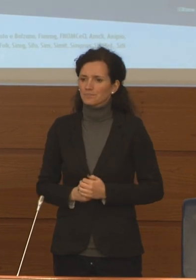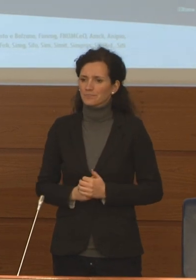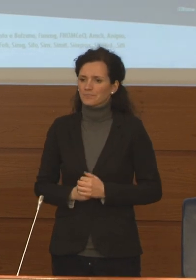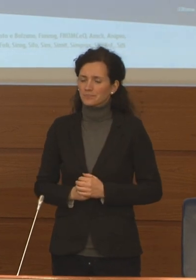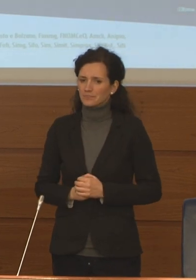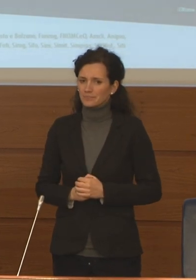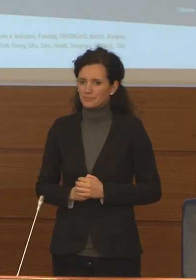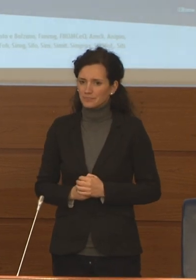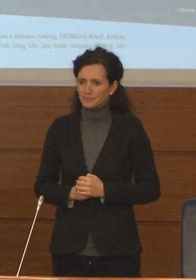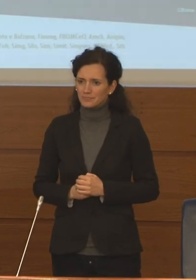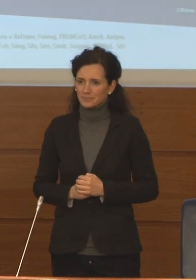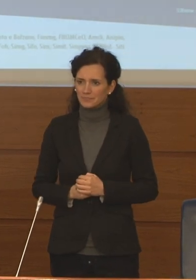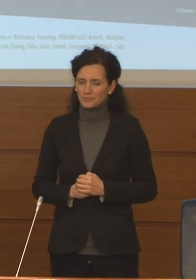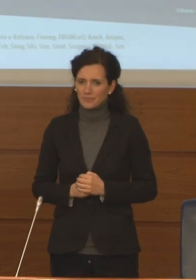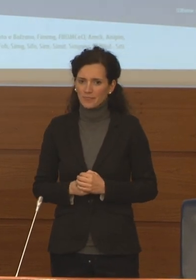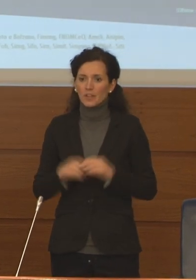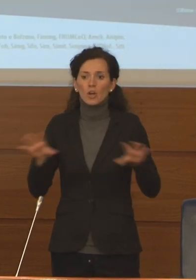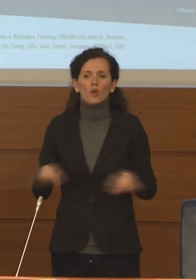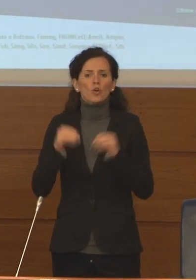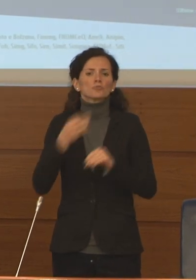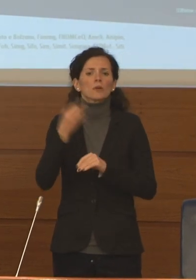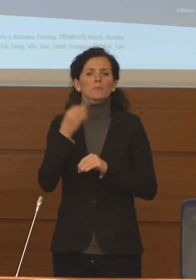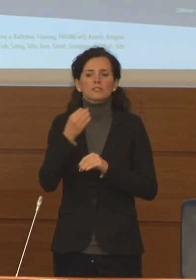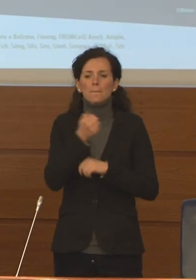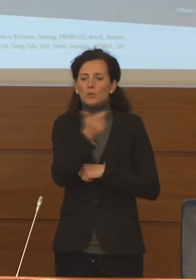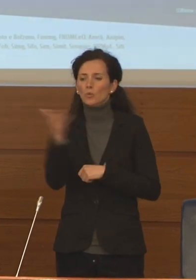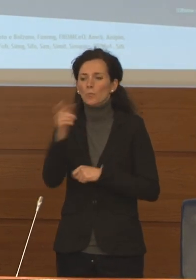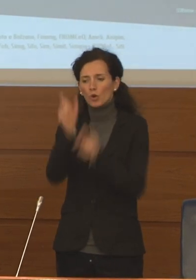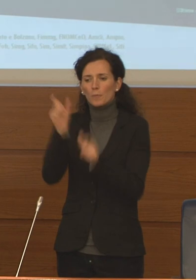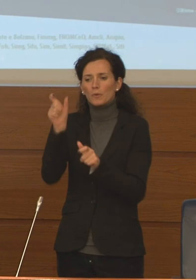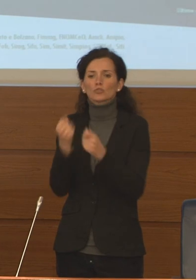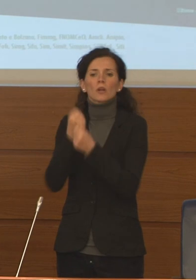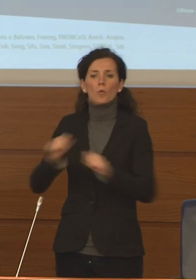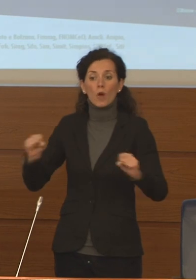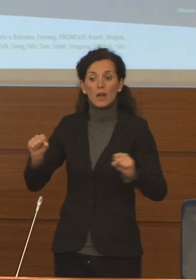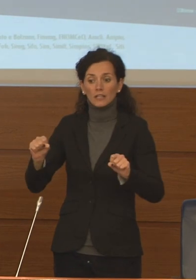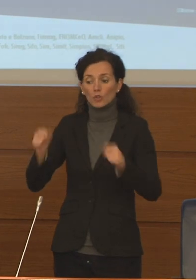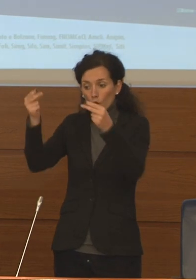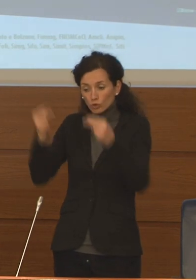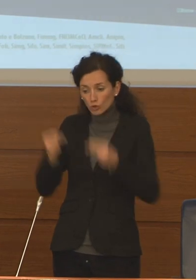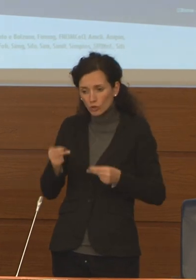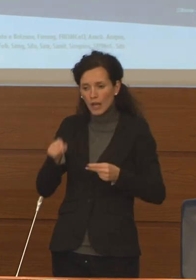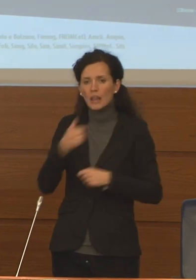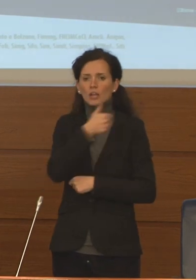partiamo sempre dal dato dei guariti, il totale dei guariti ad oggi è 160 con